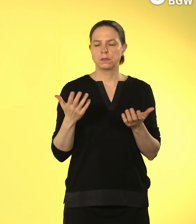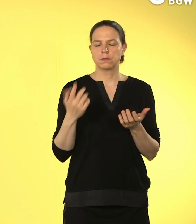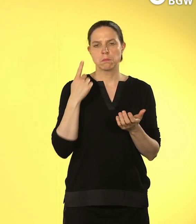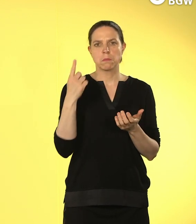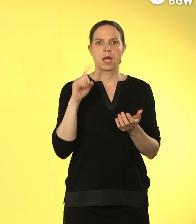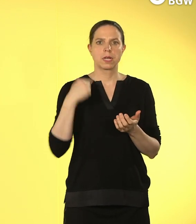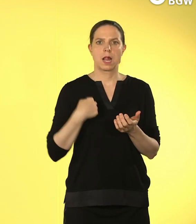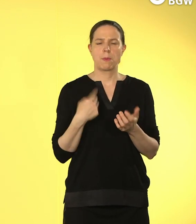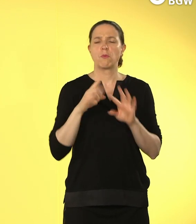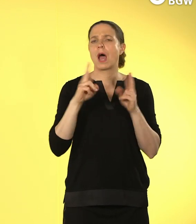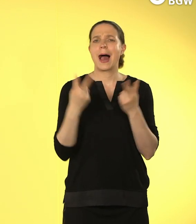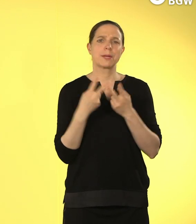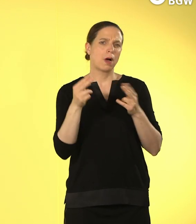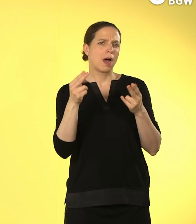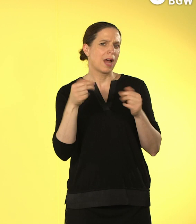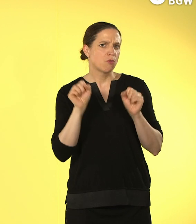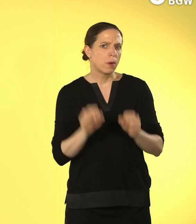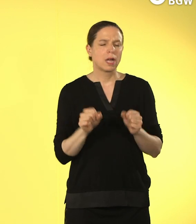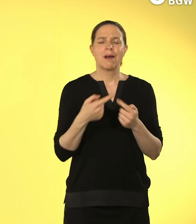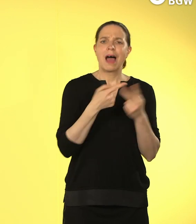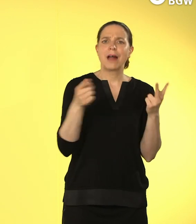Vielleicht können Sie sagen, wo man Testsubstanzen bekommt.